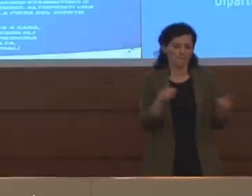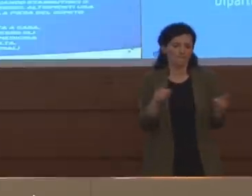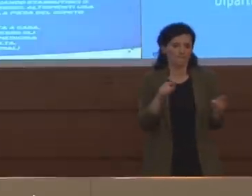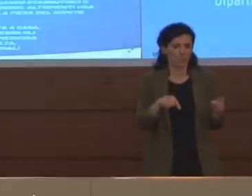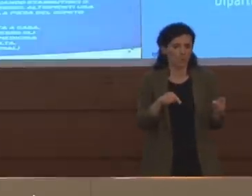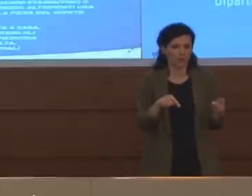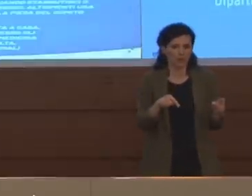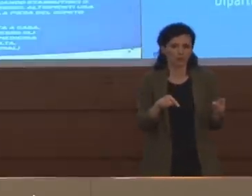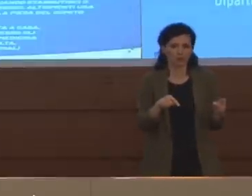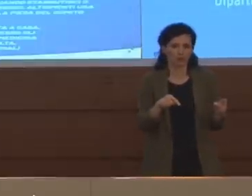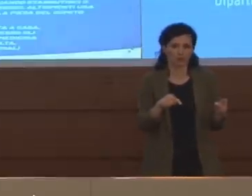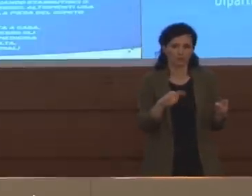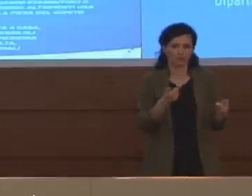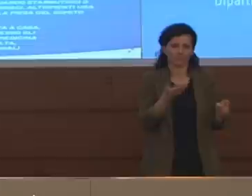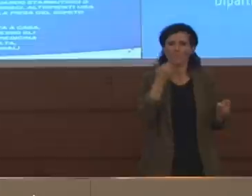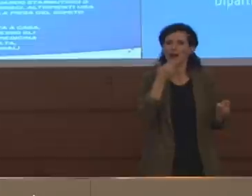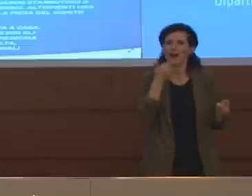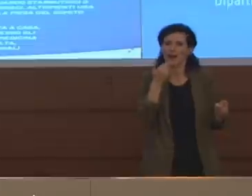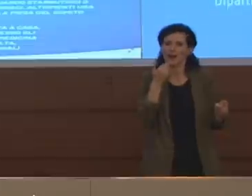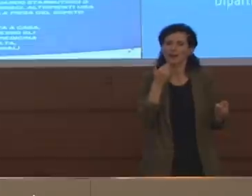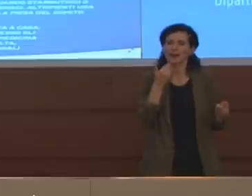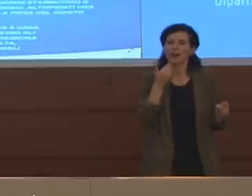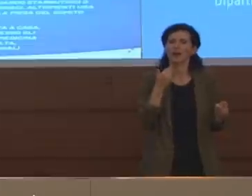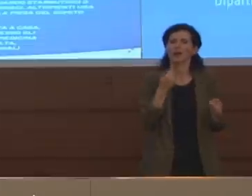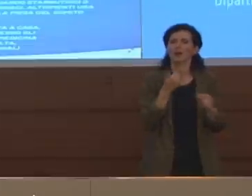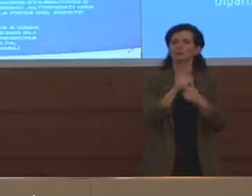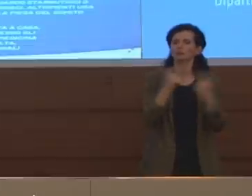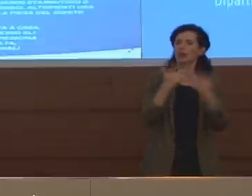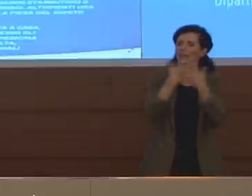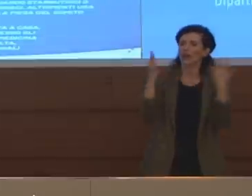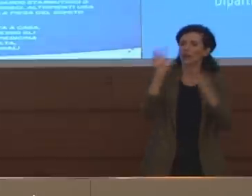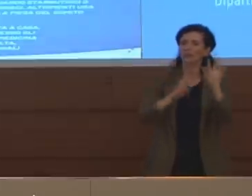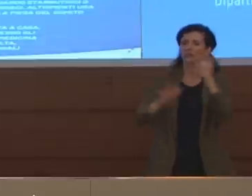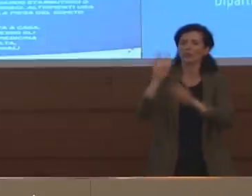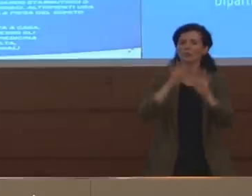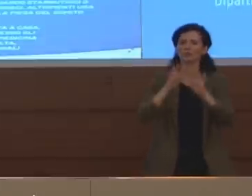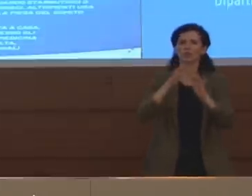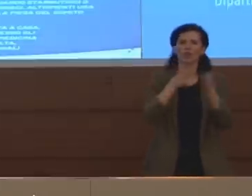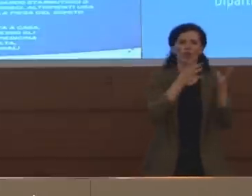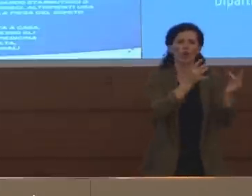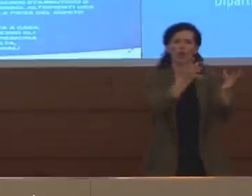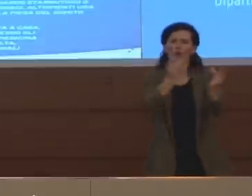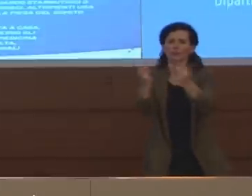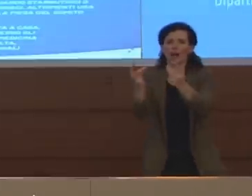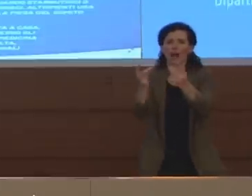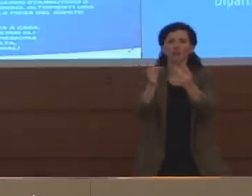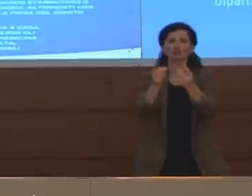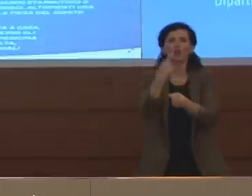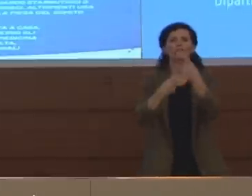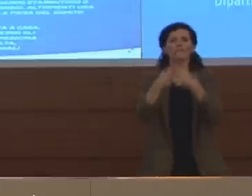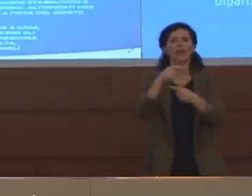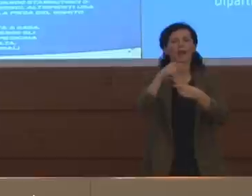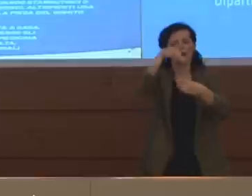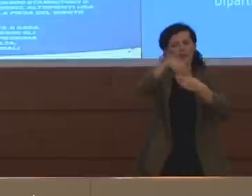quanto derivi dal contagio domiciliare piuttosto che da altre vie.